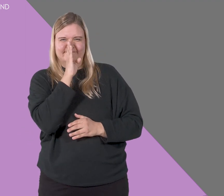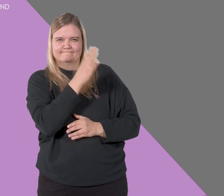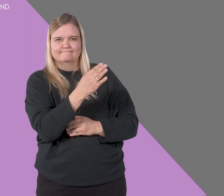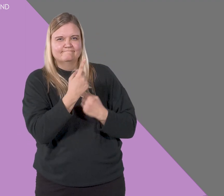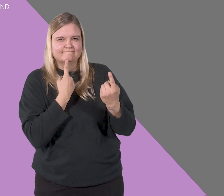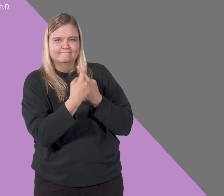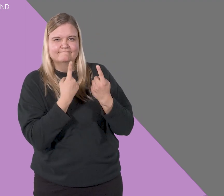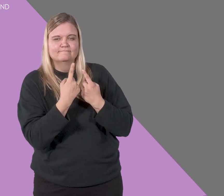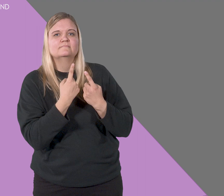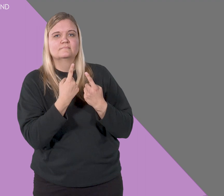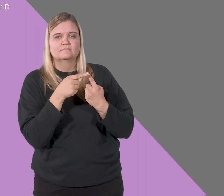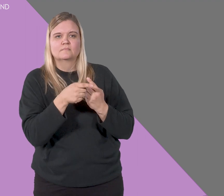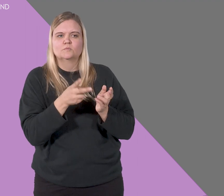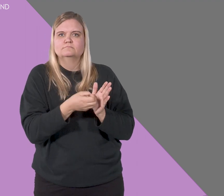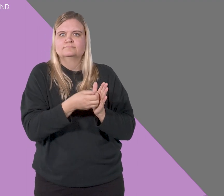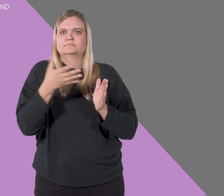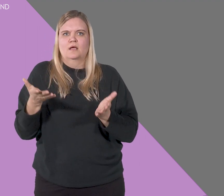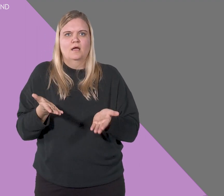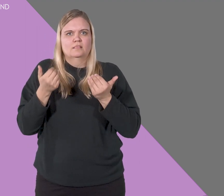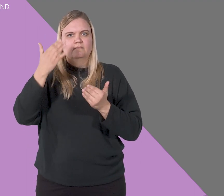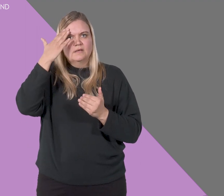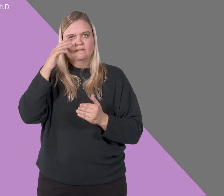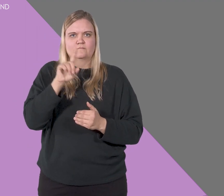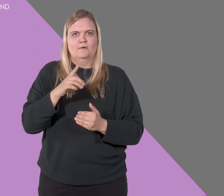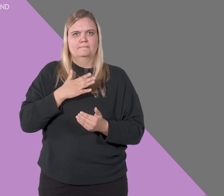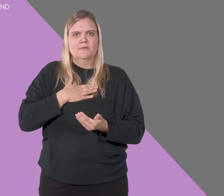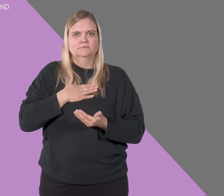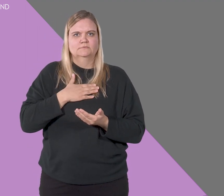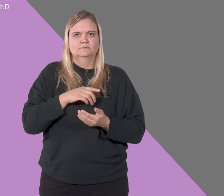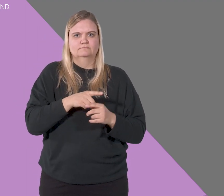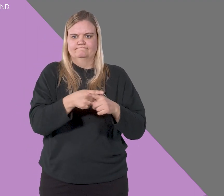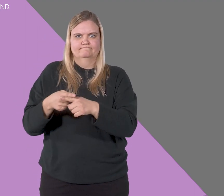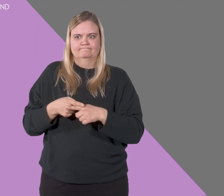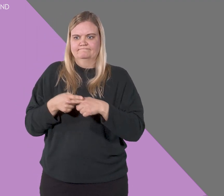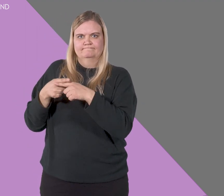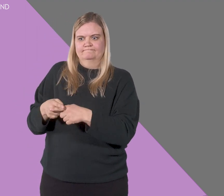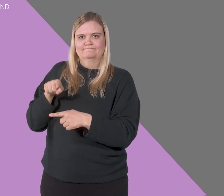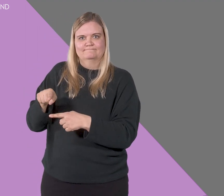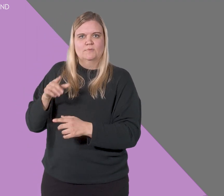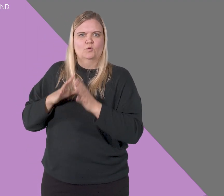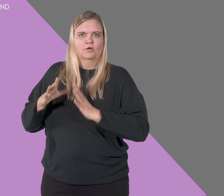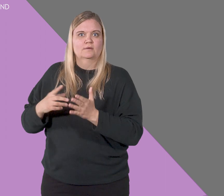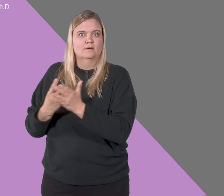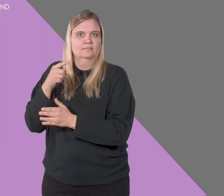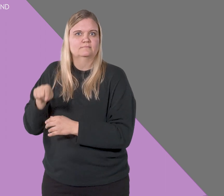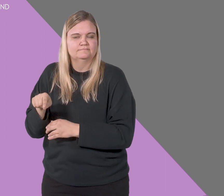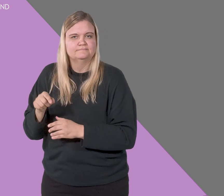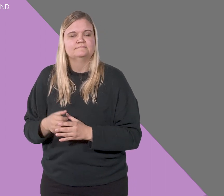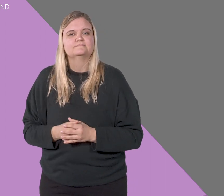RTT möjliggör dessutom positionering, vilket kan vara till stor hjälp - i nödsituationer.